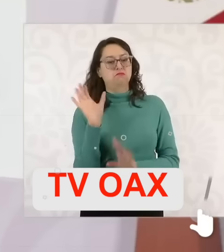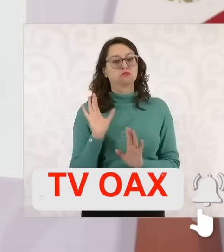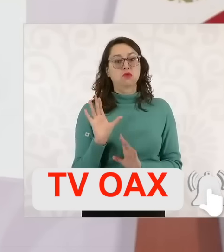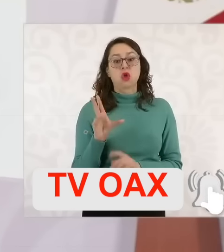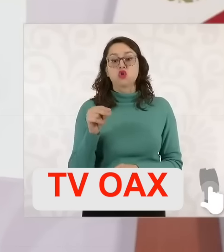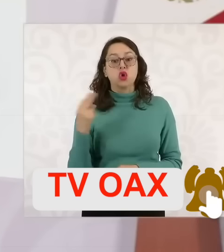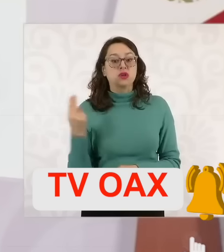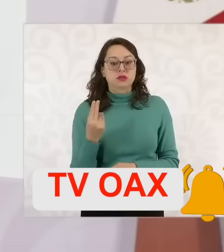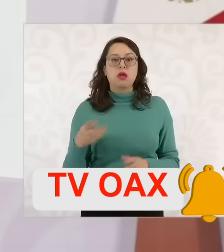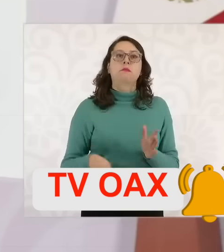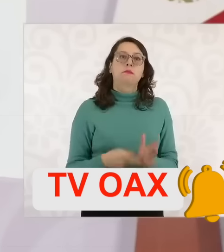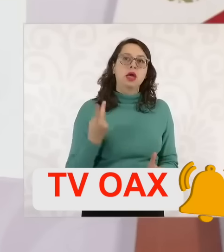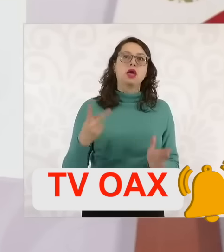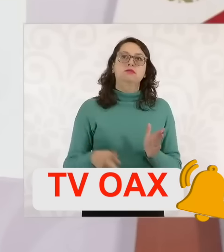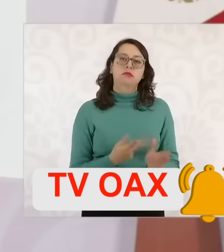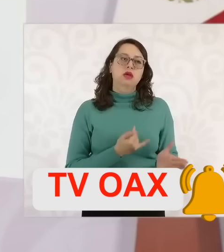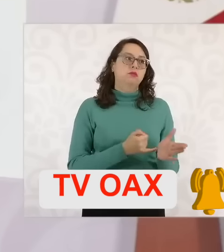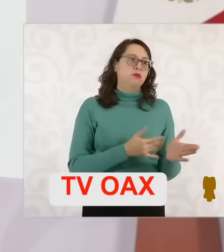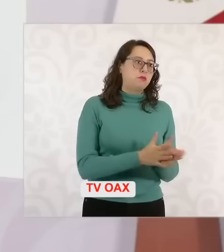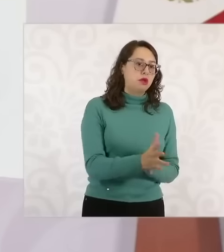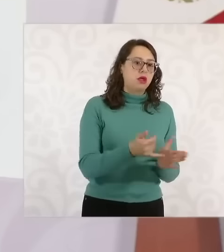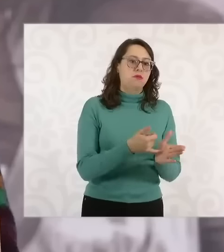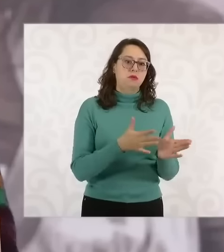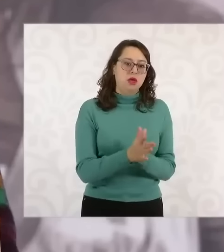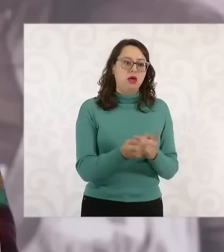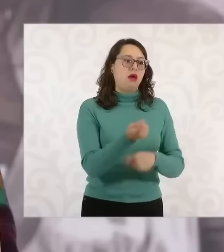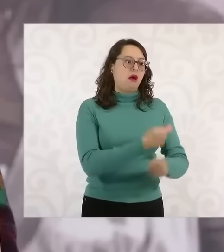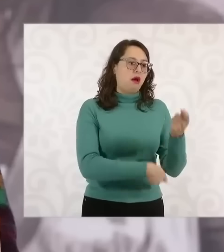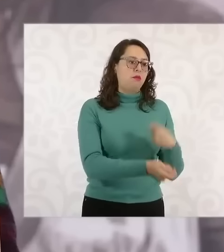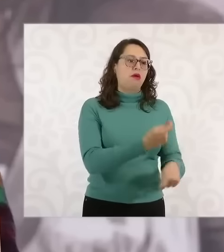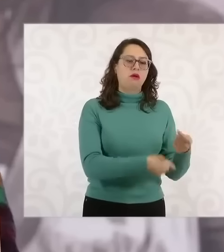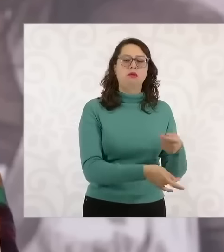que cambiar el plástico o puedan siempre tener acceso a la salud, inclusive si olvidaron la